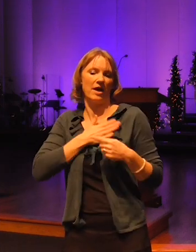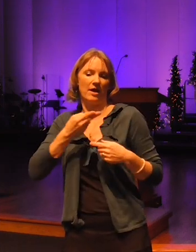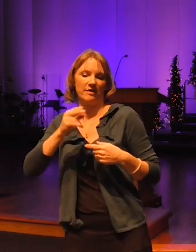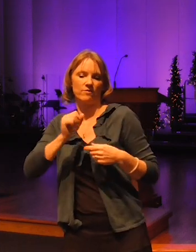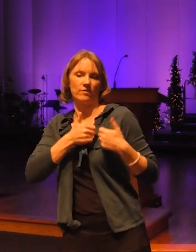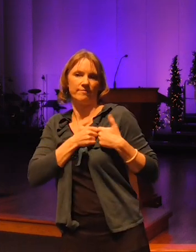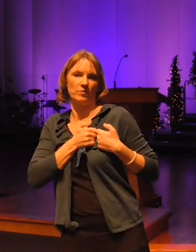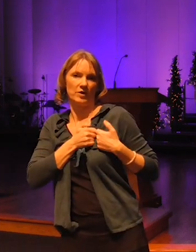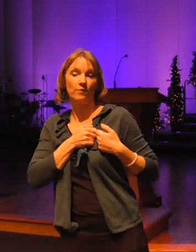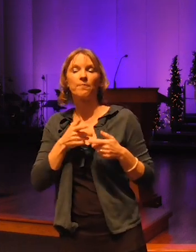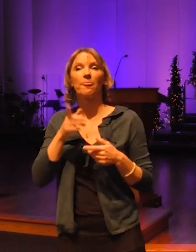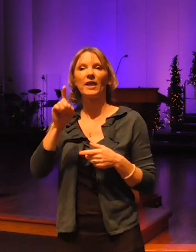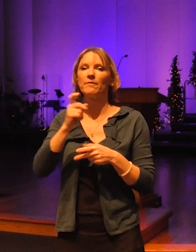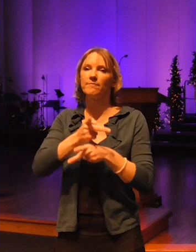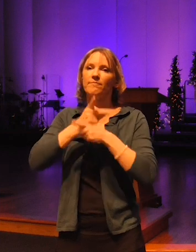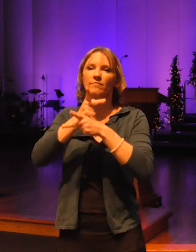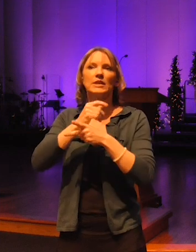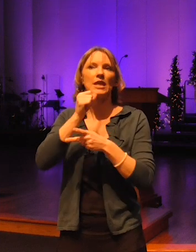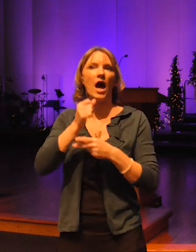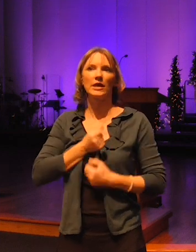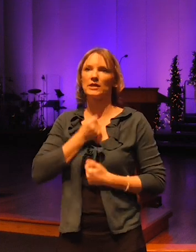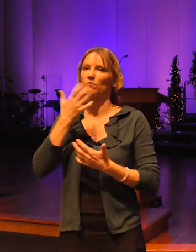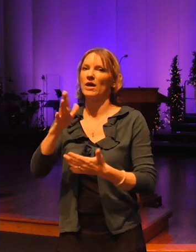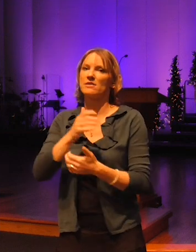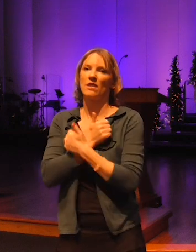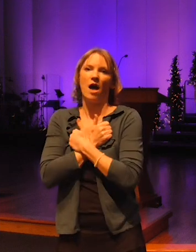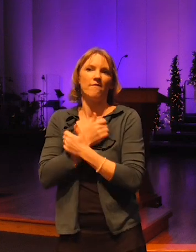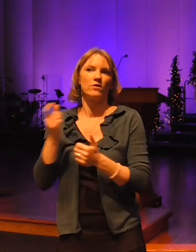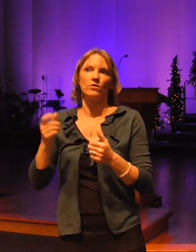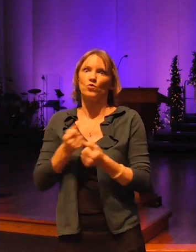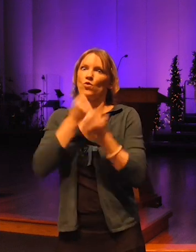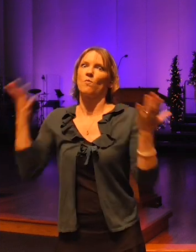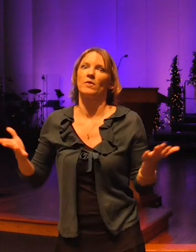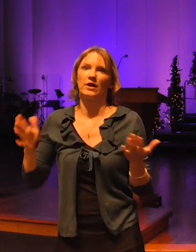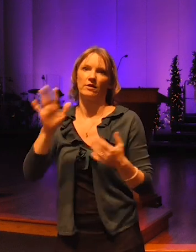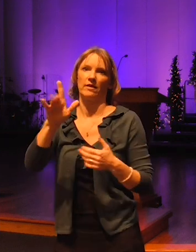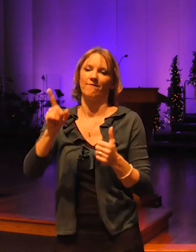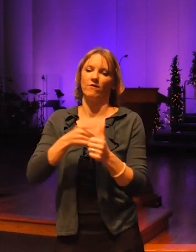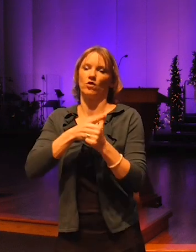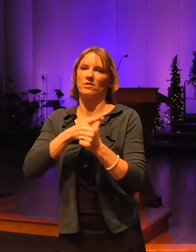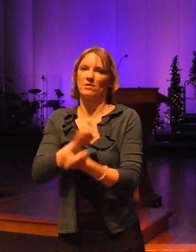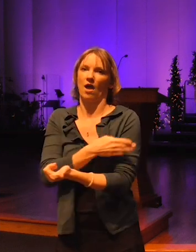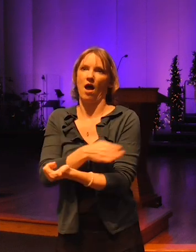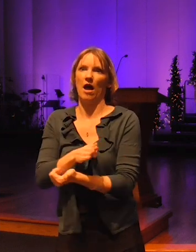expresar demasiado tu amor en la primera canción, porque inmediatamente te pondrían en la